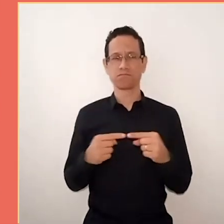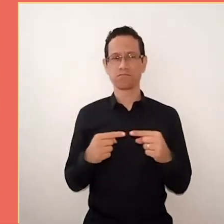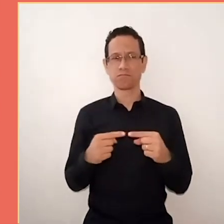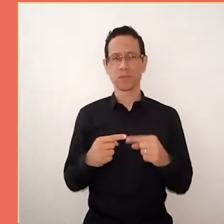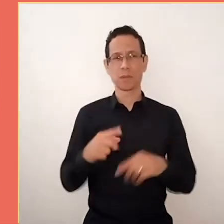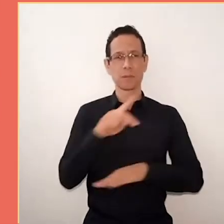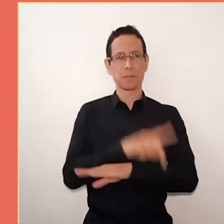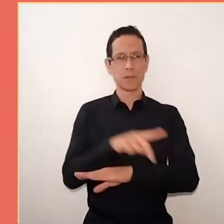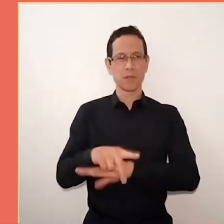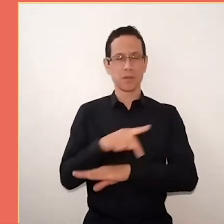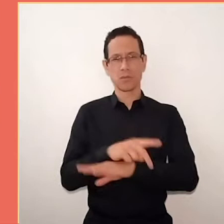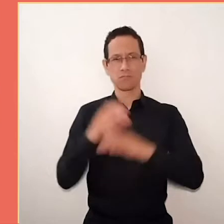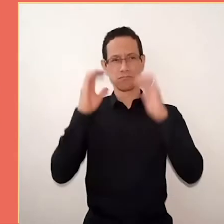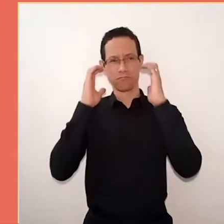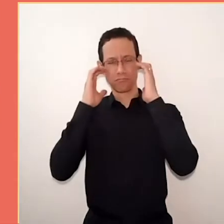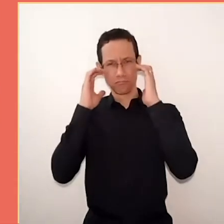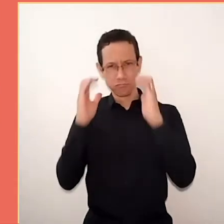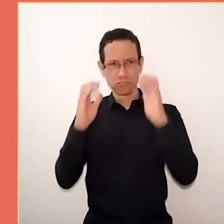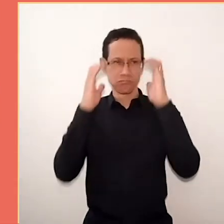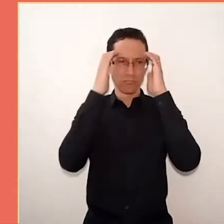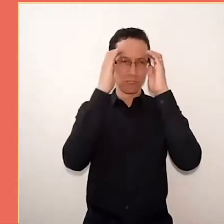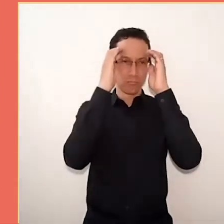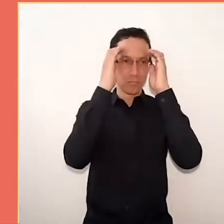que respeite os bebês, que respeite as crianças bem pequenas